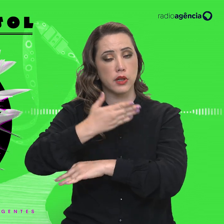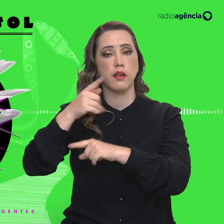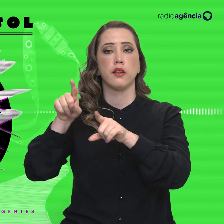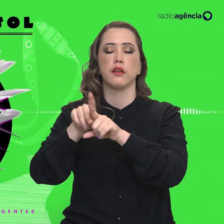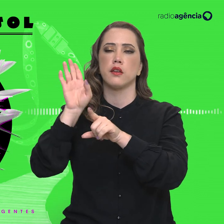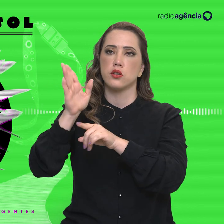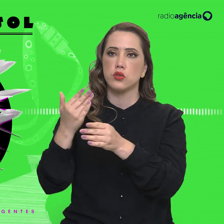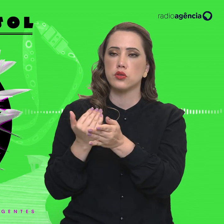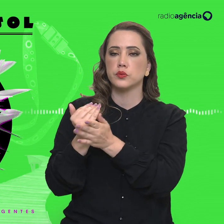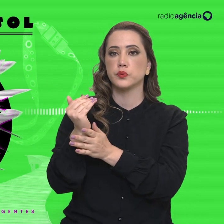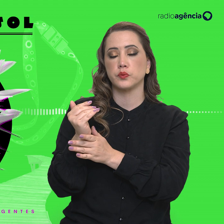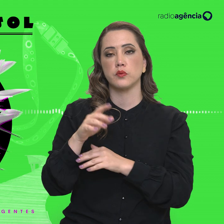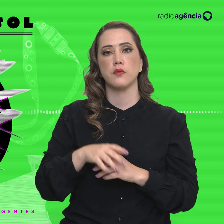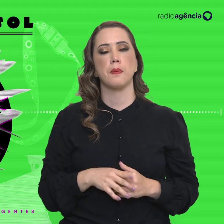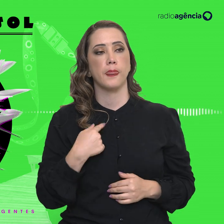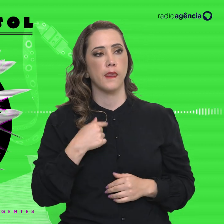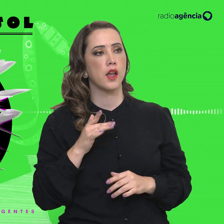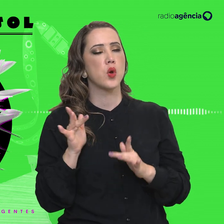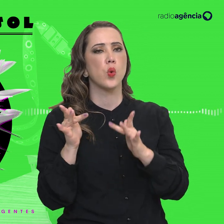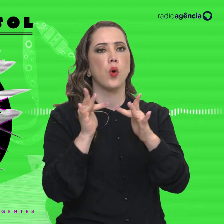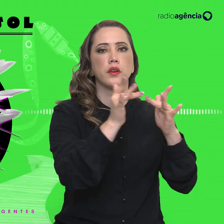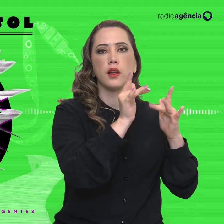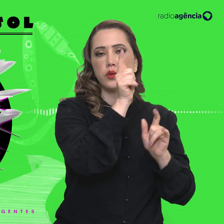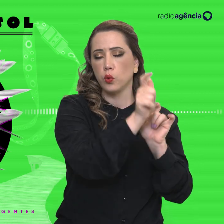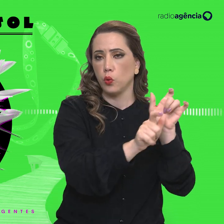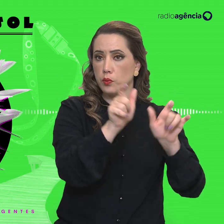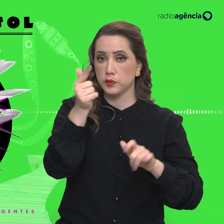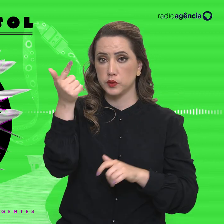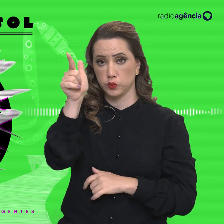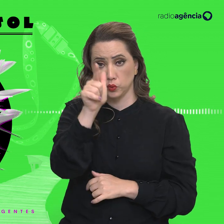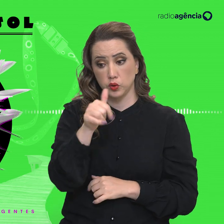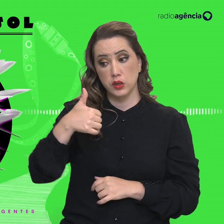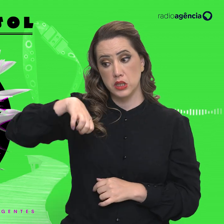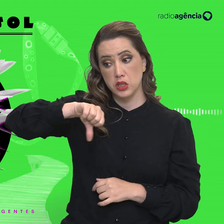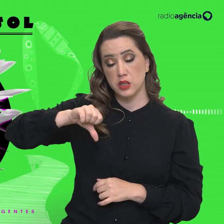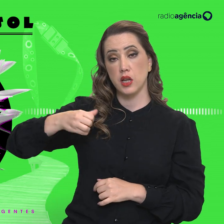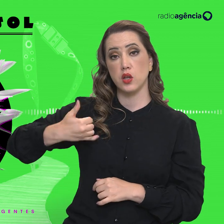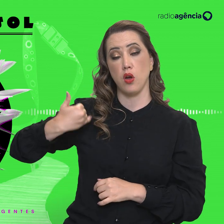acabei entrando no mercado, e, aos 19 anos, eu me tornei diretor de dublagem.